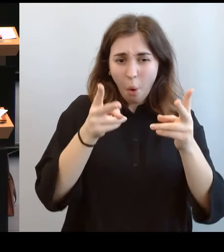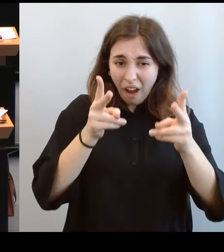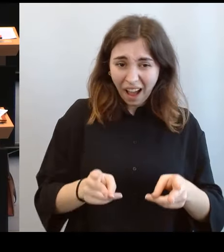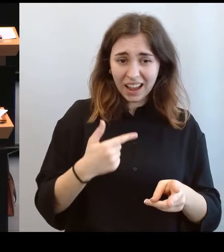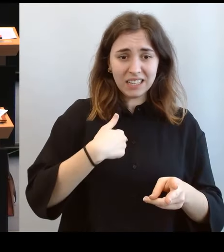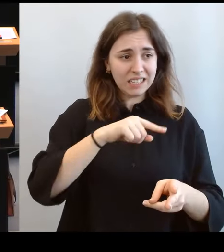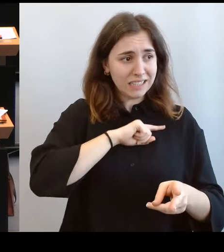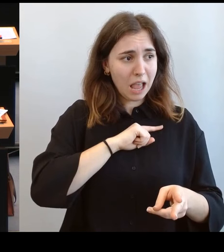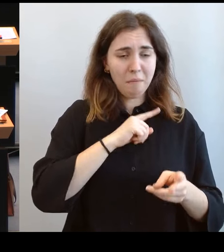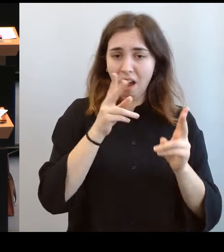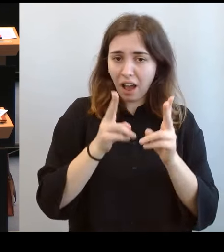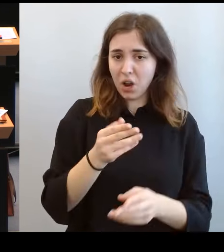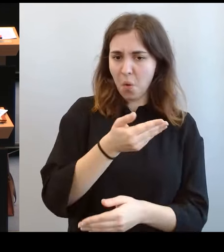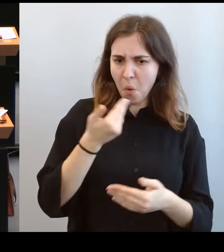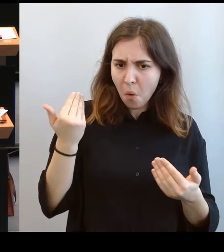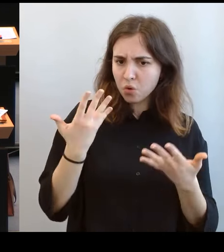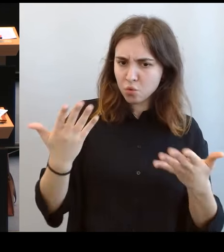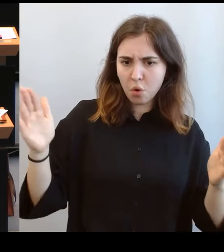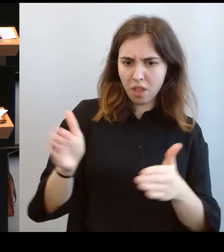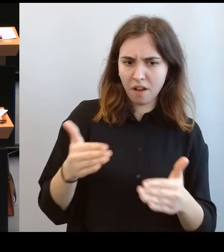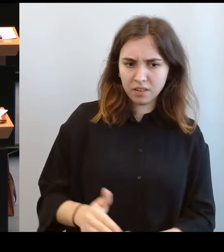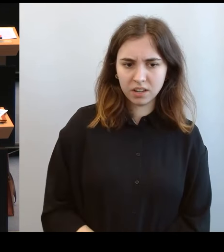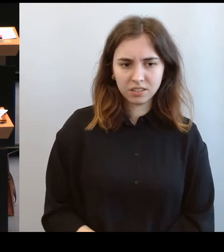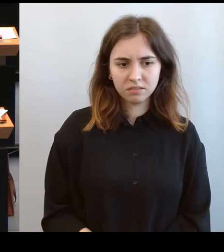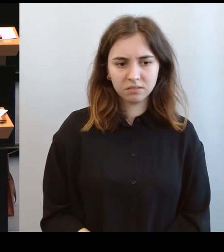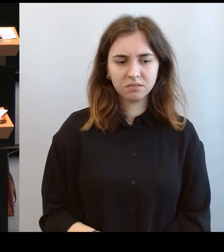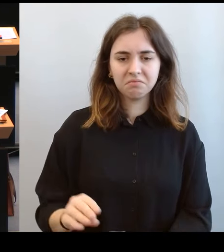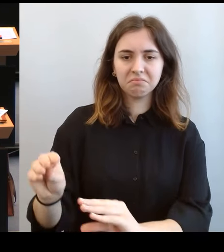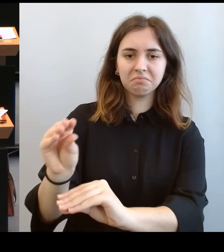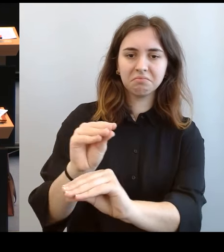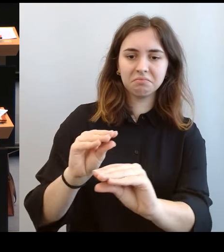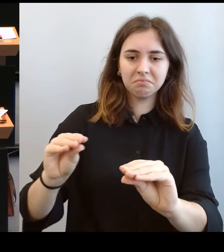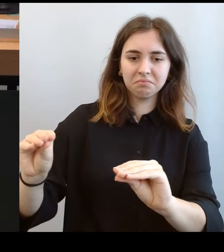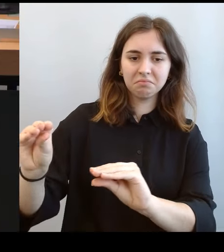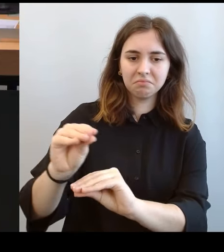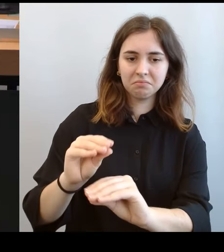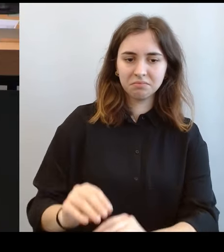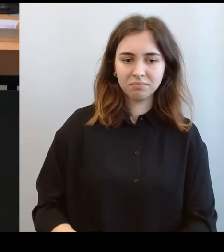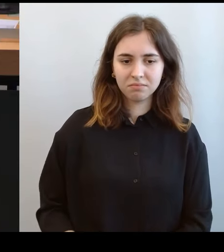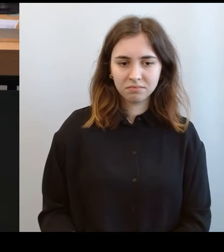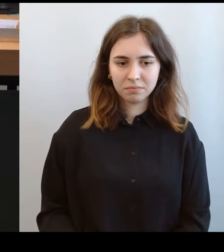(Zwischenruf) Also lassen Sie mich kurz noch einmal